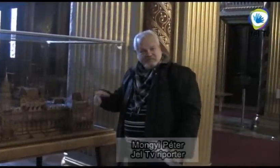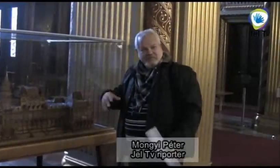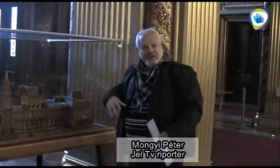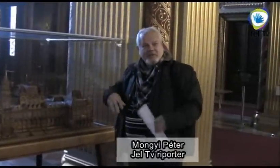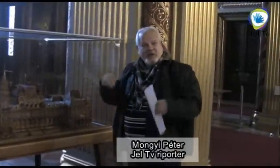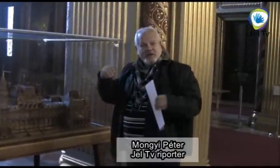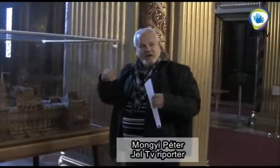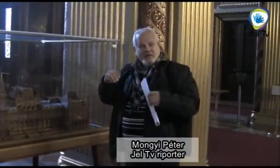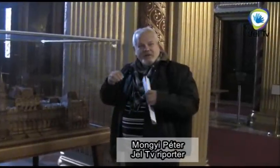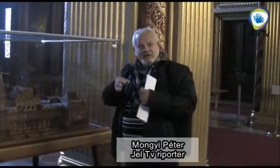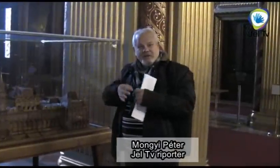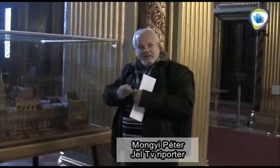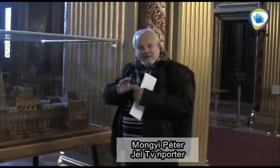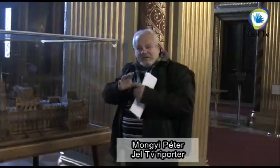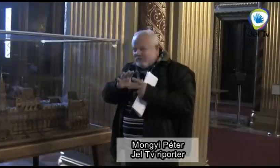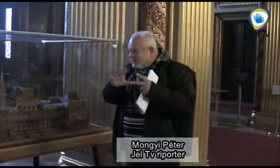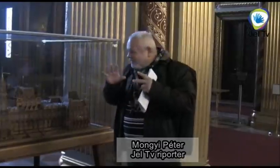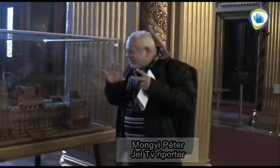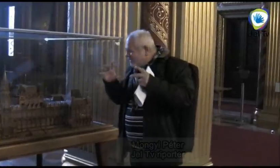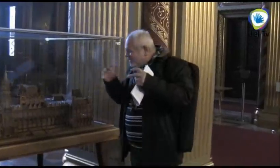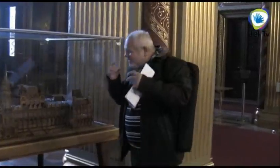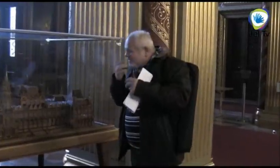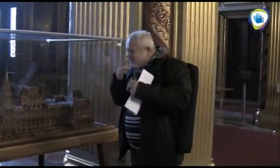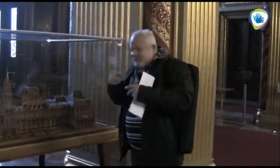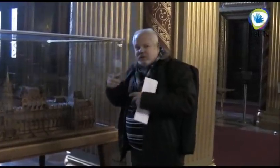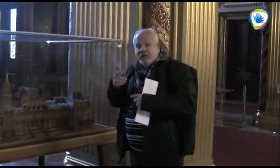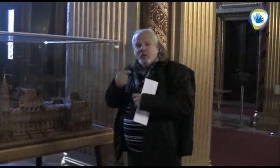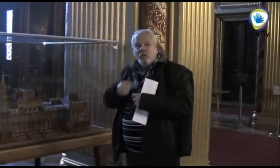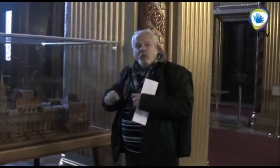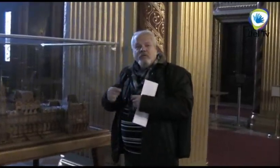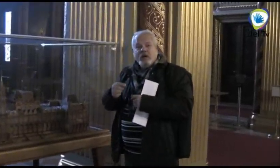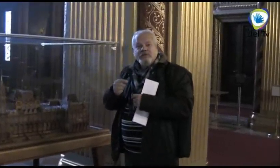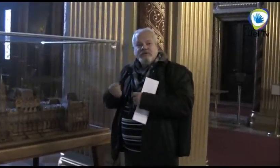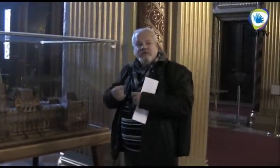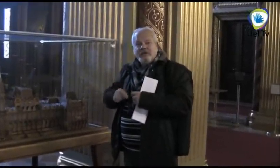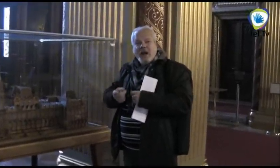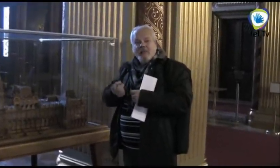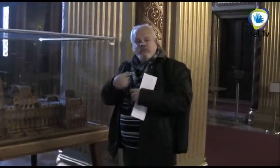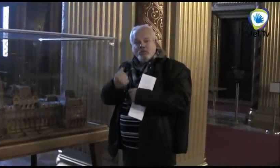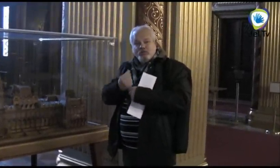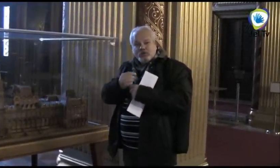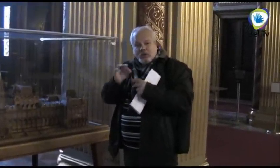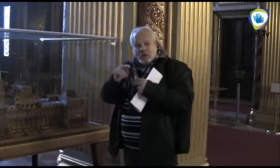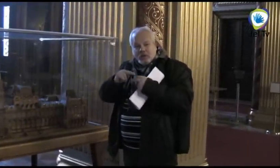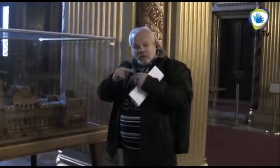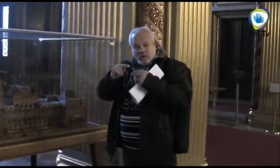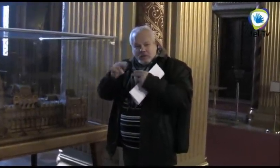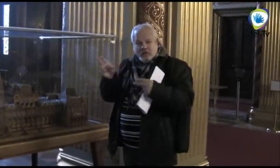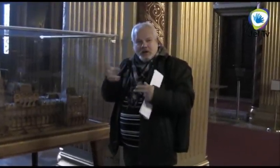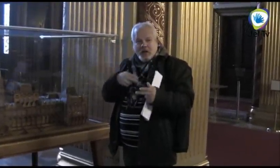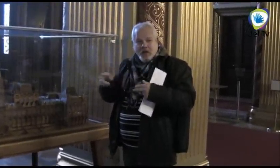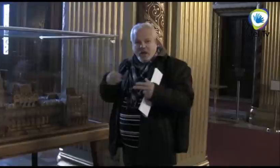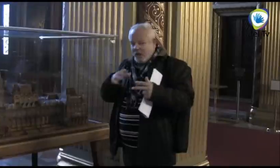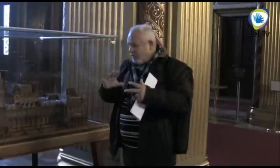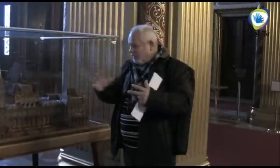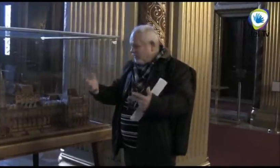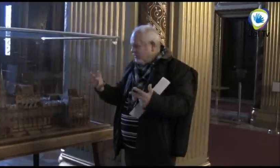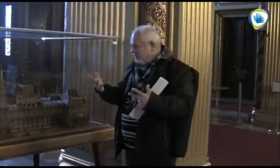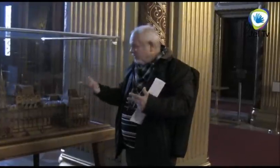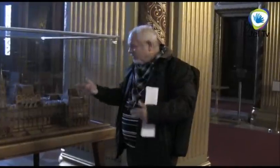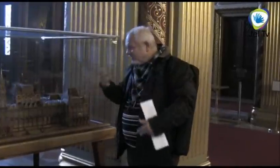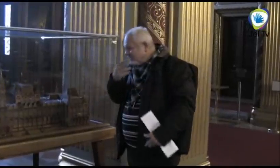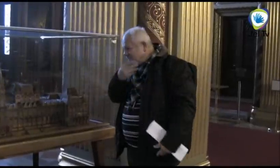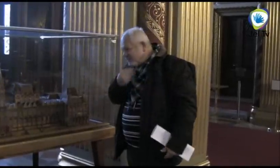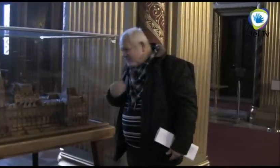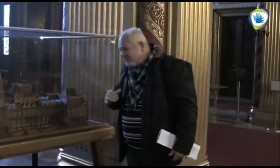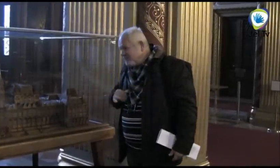Ez érdekes! Ezt a parlamenti makettet gyufaszálakból nagyon alapos munkával építették.